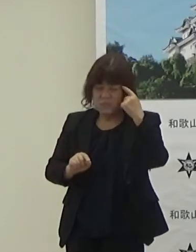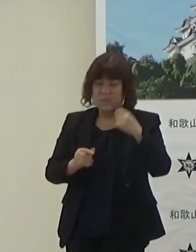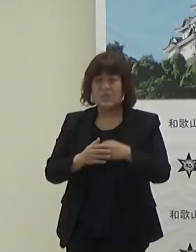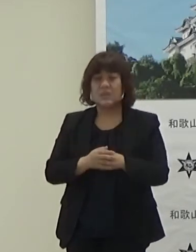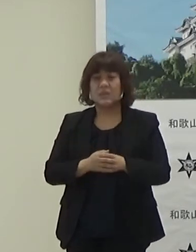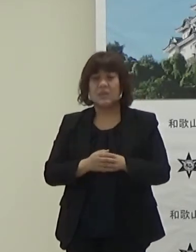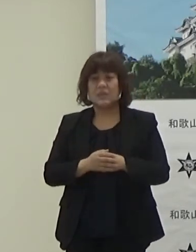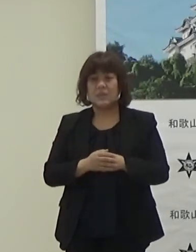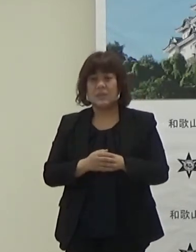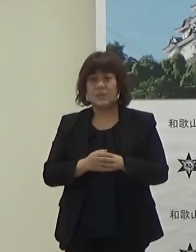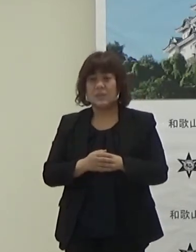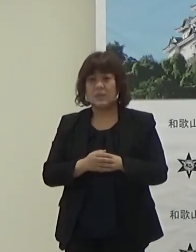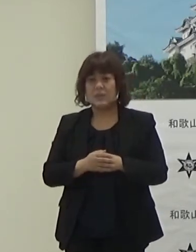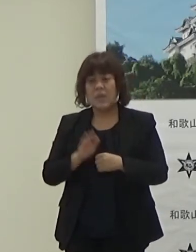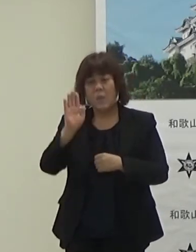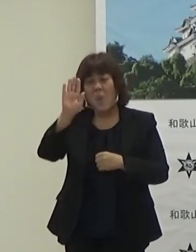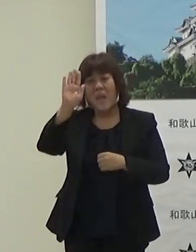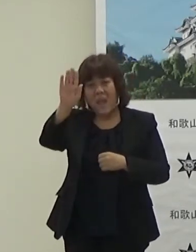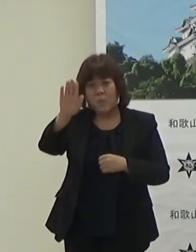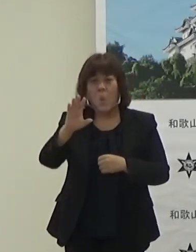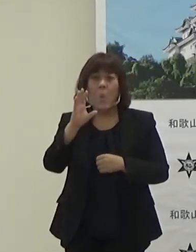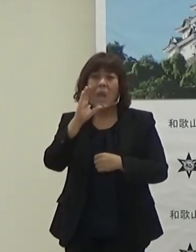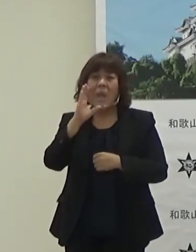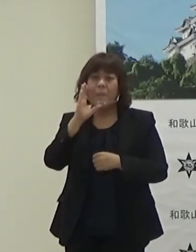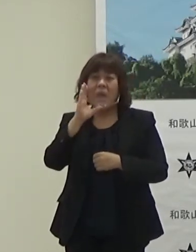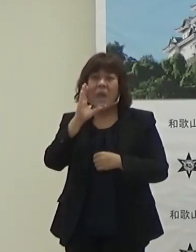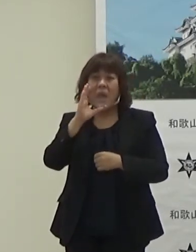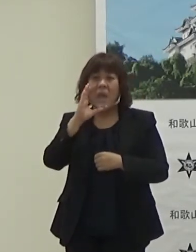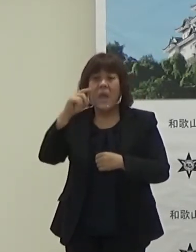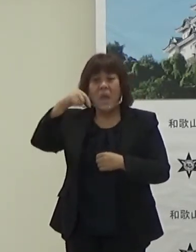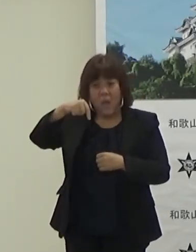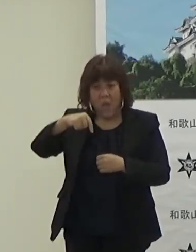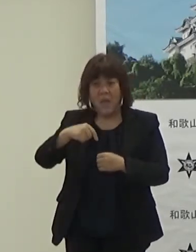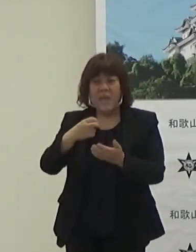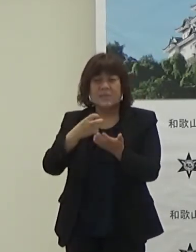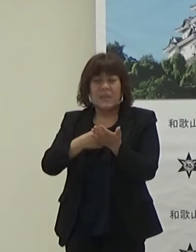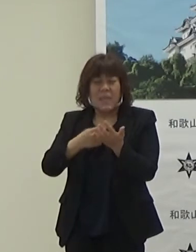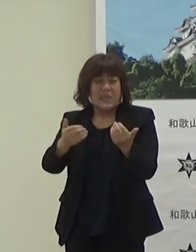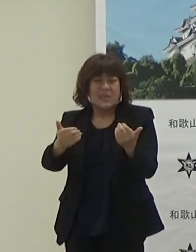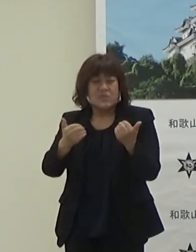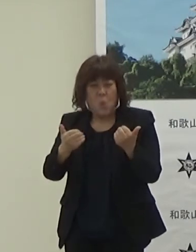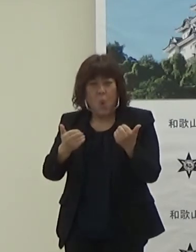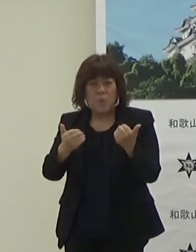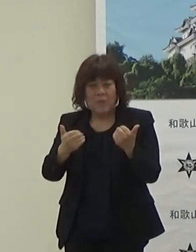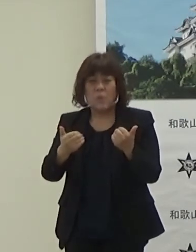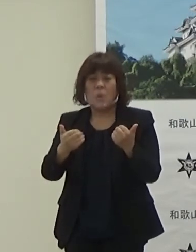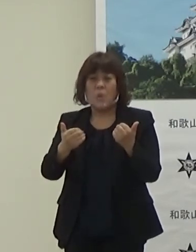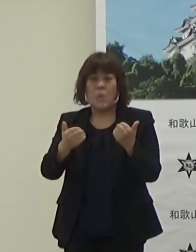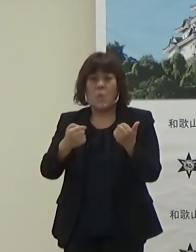そしてこれからの和歌山にとって絶対必要なんだ ってことは私もずっと思ってます